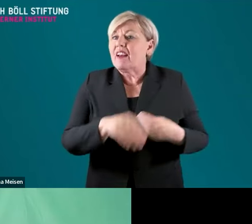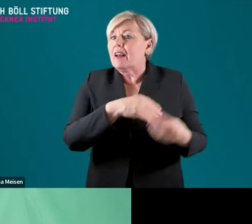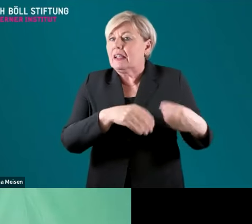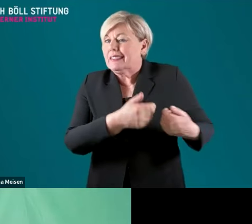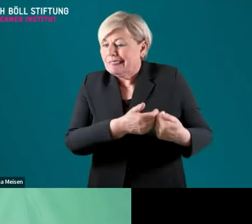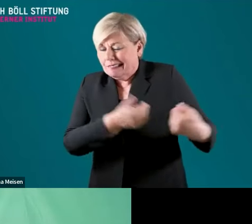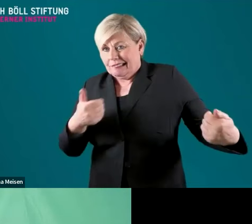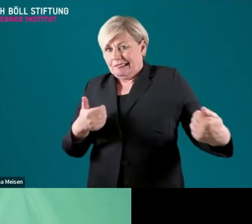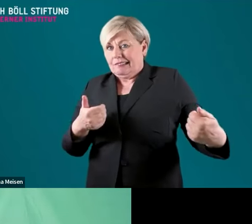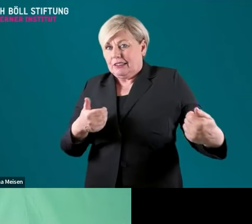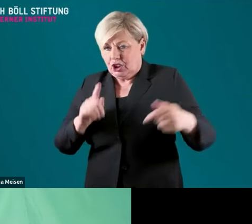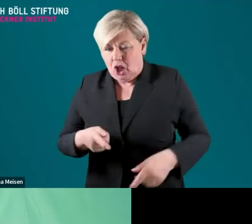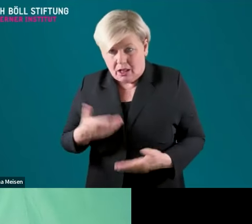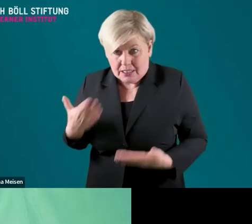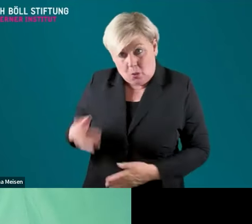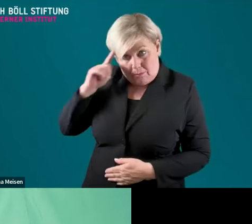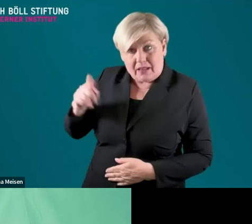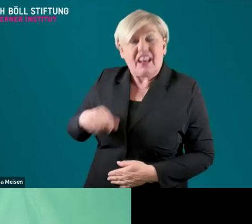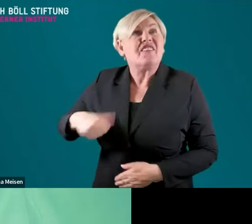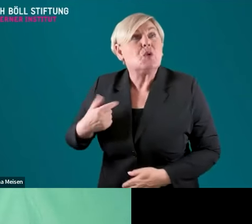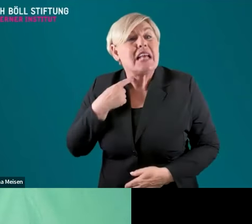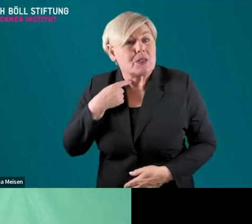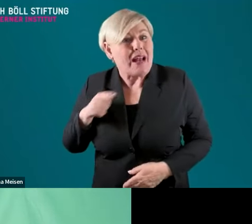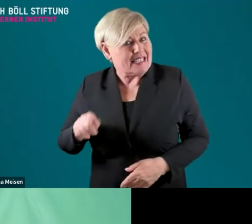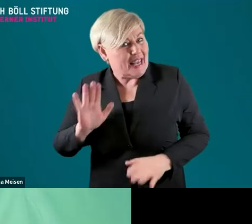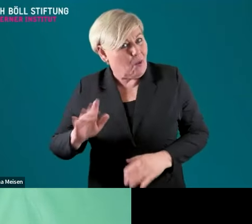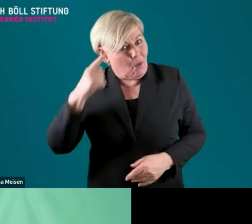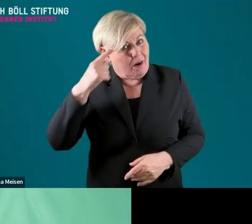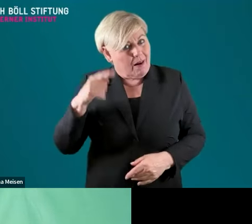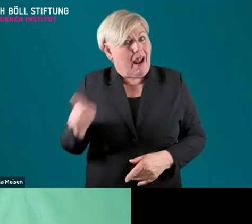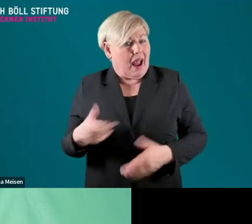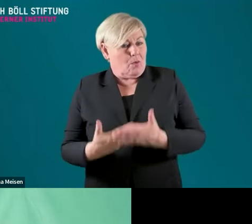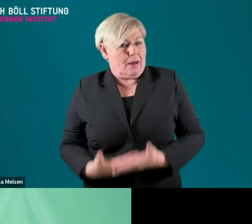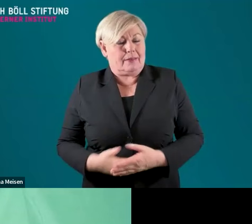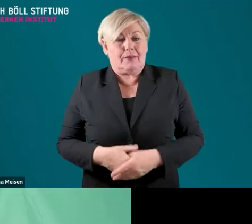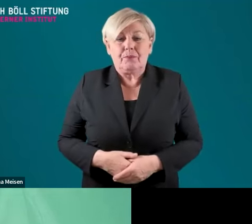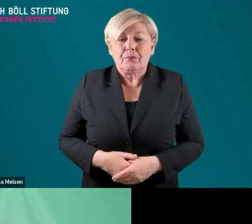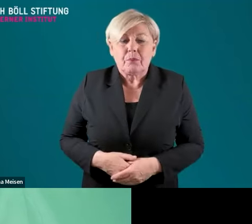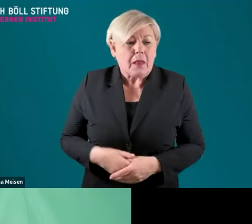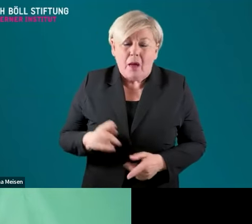aus Sicht der, die mit Frühsexualisierung argumentieren und aber gar nicht zur Kenntnis nehmen,